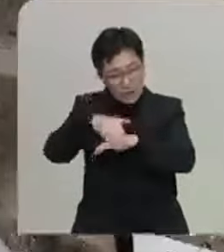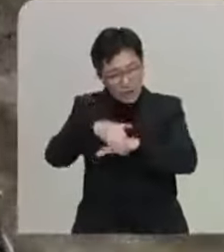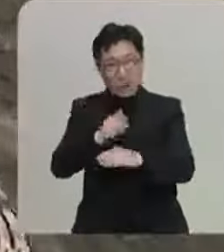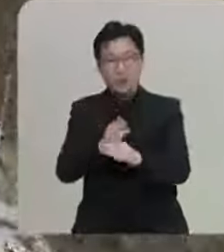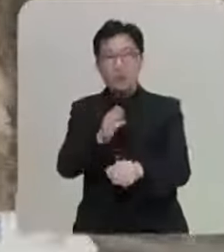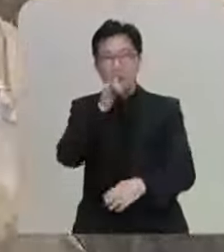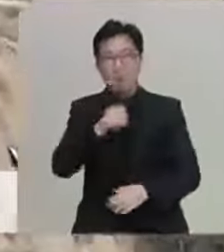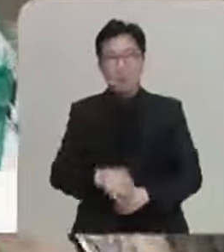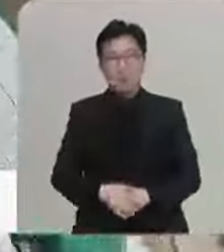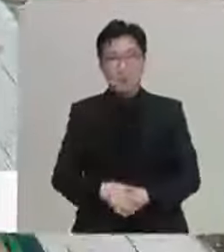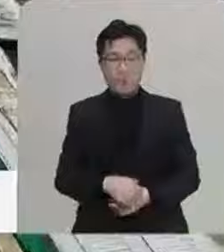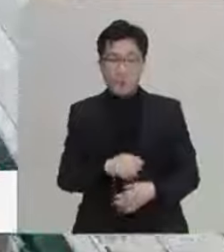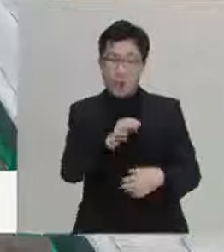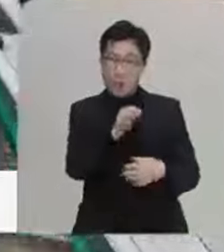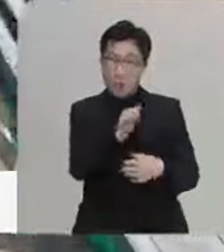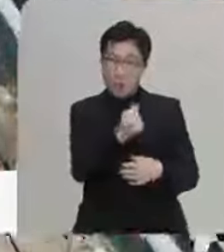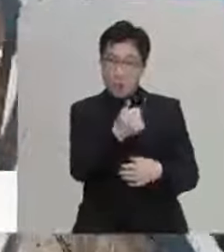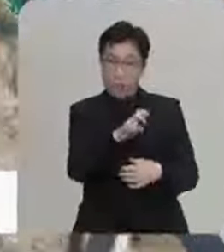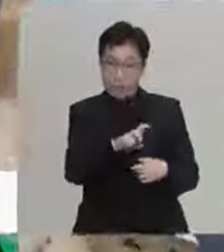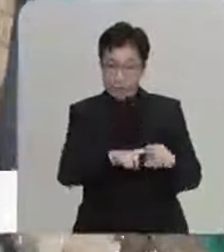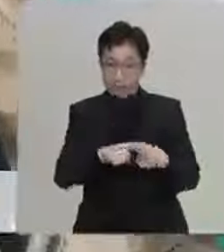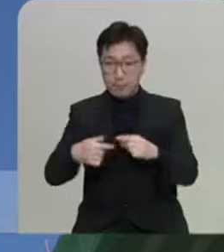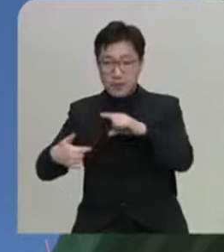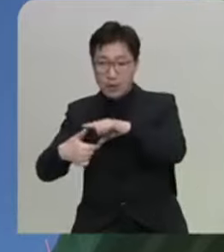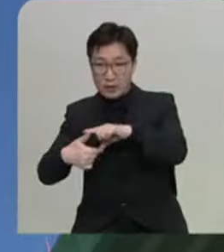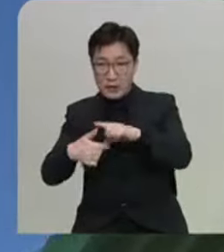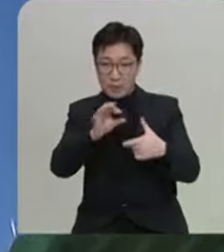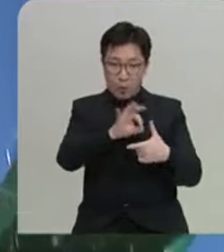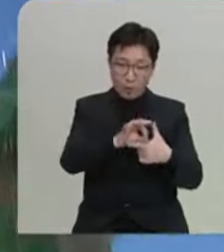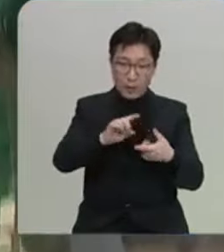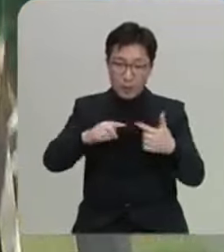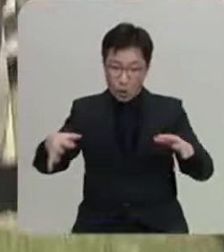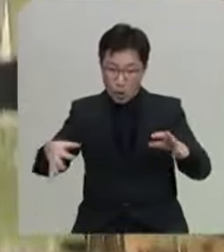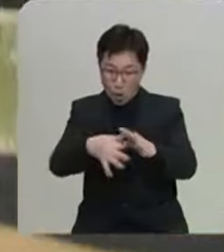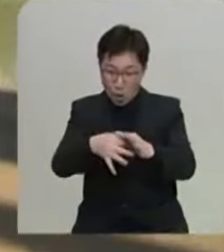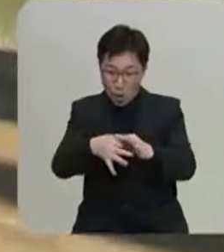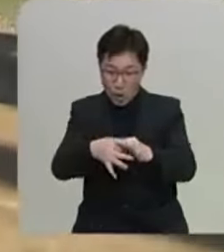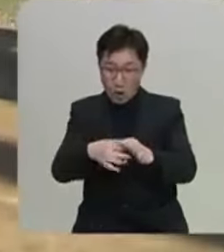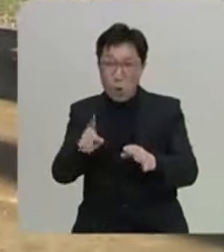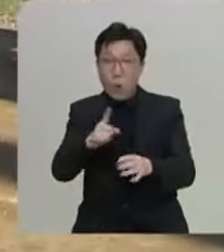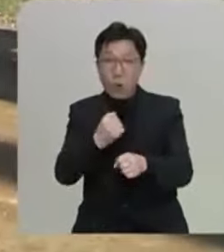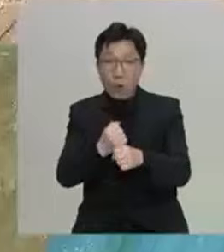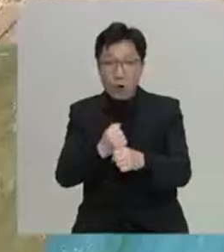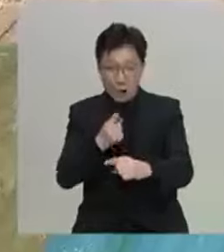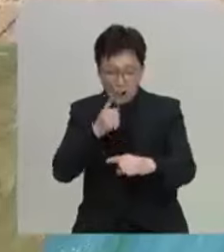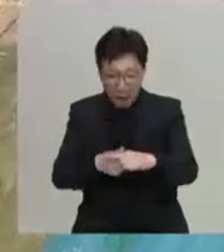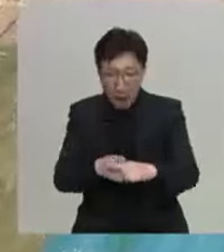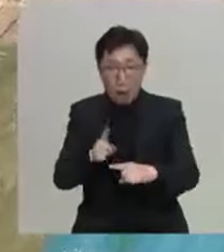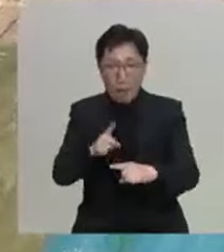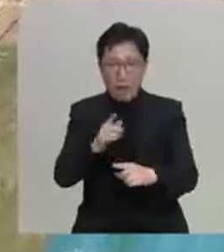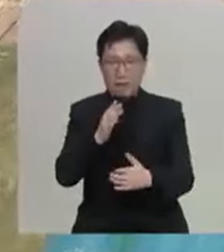호남과 영남 교류의 상징인 동서고속도로 를 이대로 반쪽짜리로 남겨둘지는 정부의 의지에 달렸습니다.